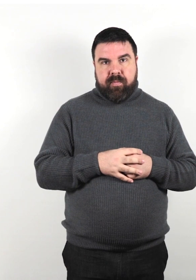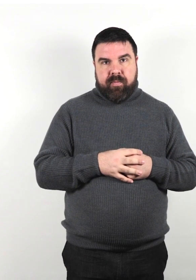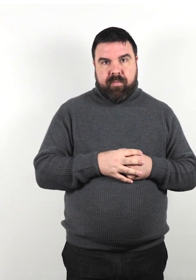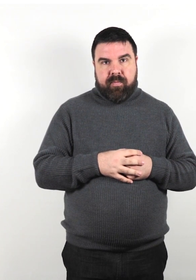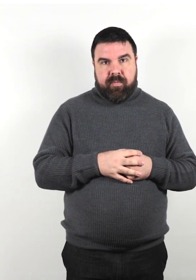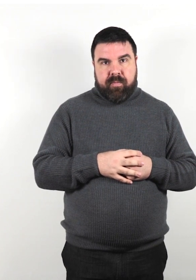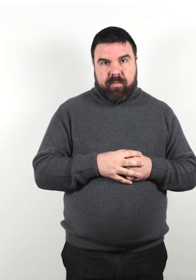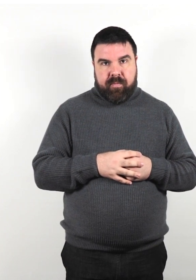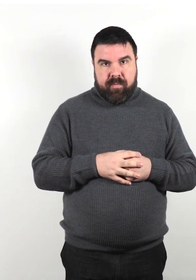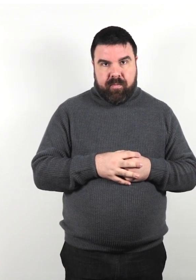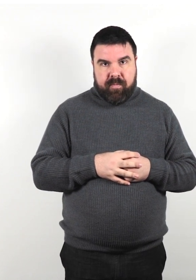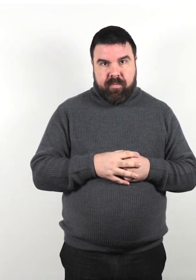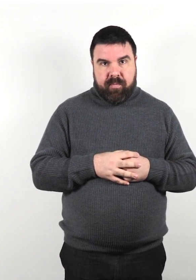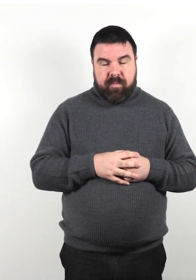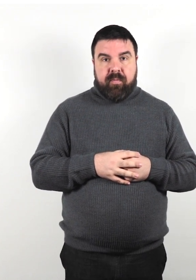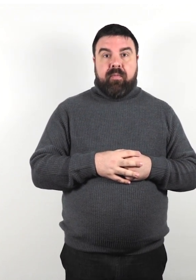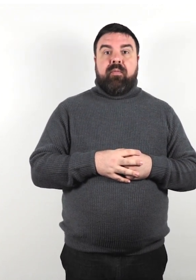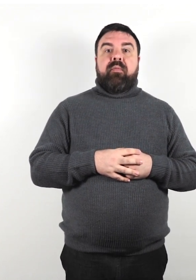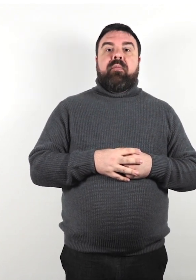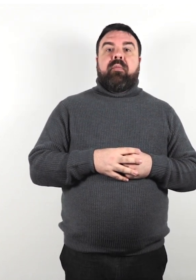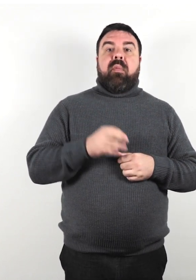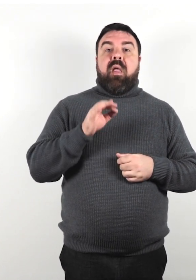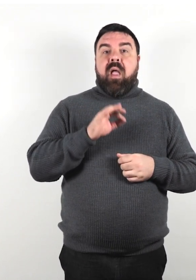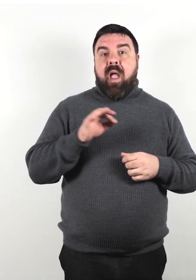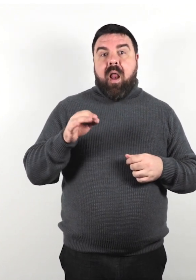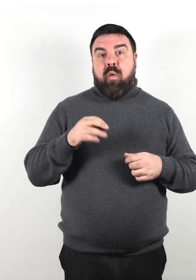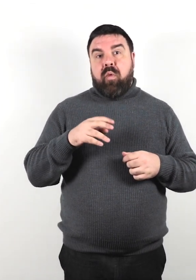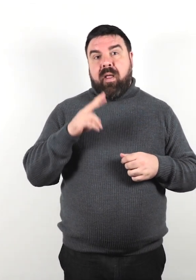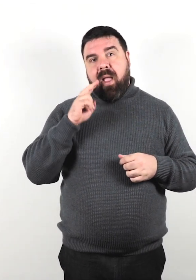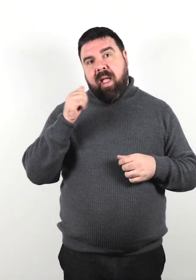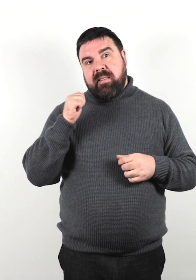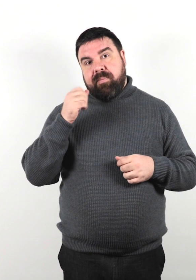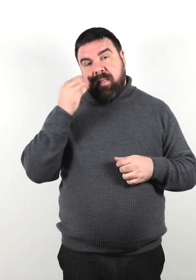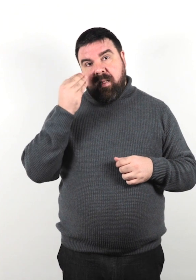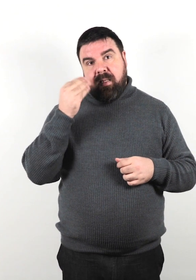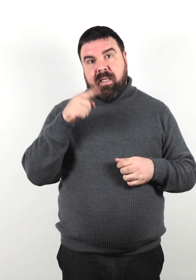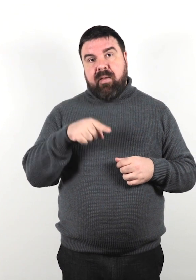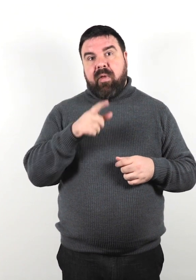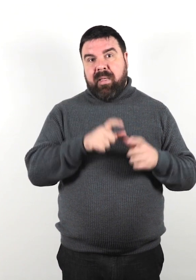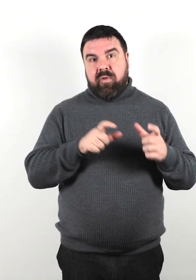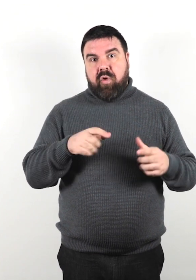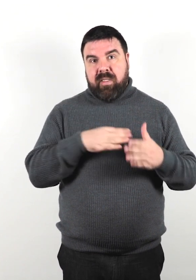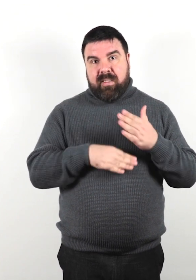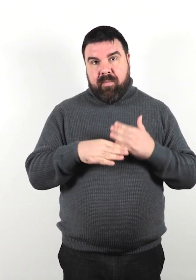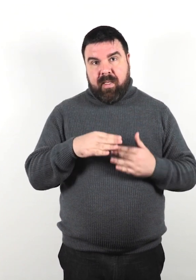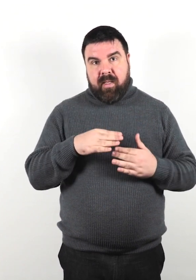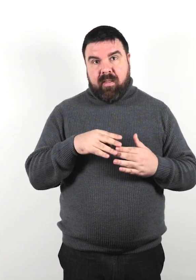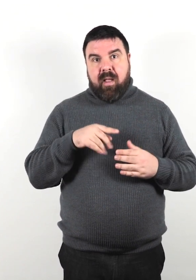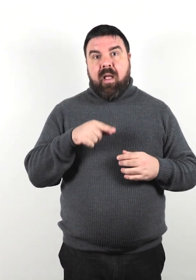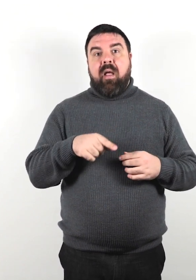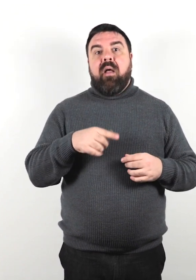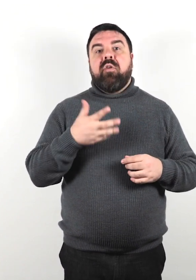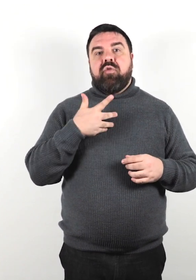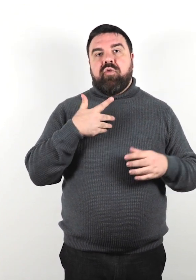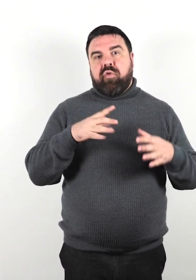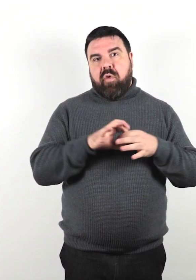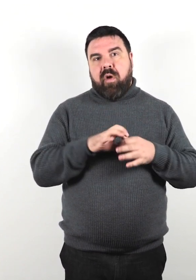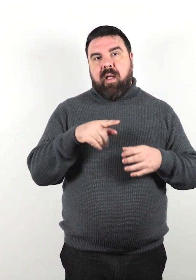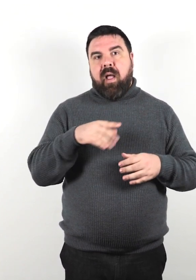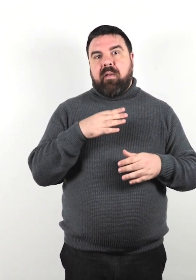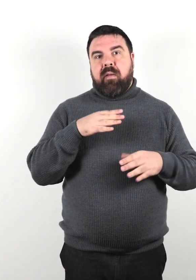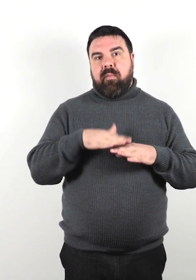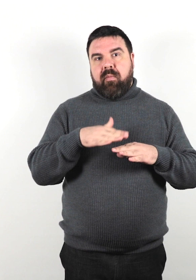Alcune delle aspettative dei clienti con disabilità riguardano metodi appropriati di comunicazione in base alla loro disabilità.